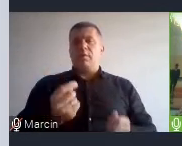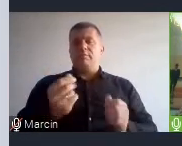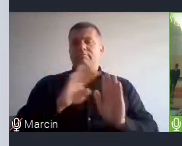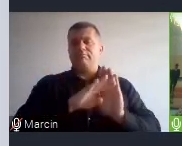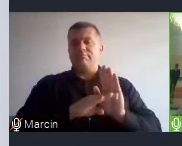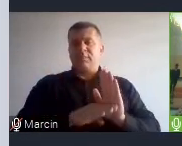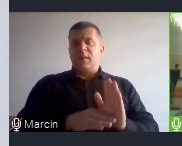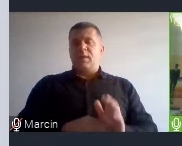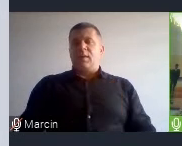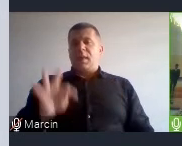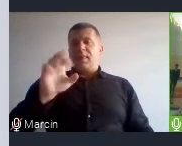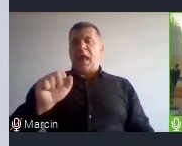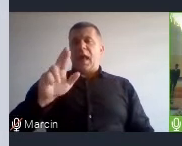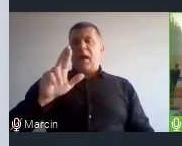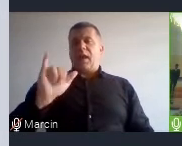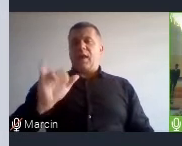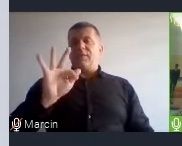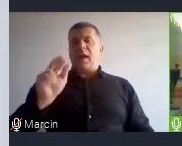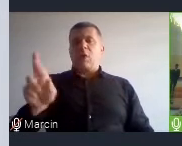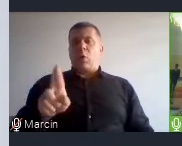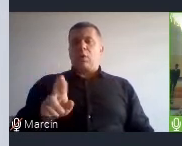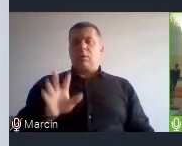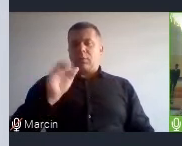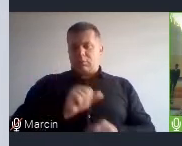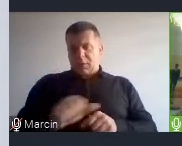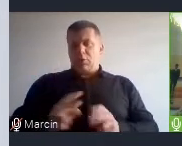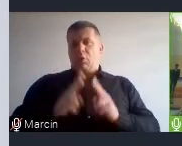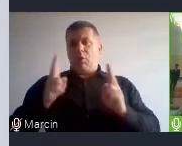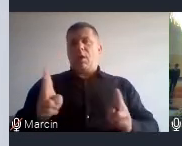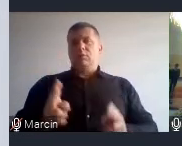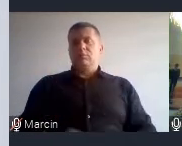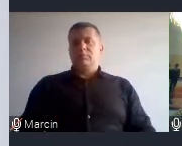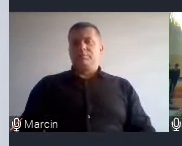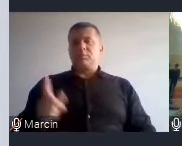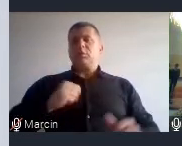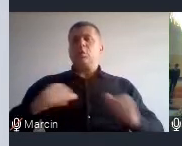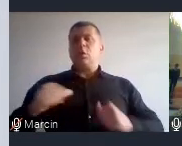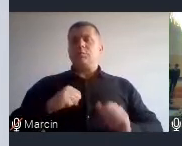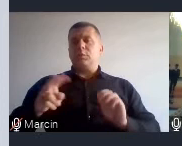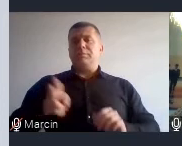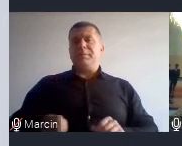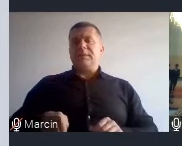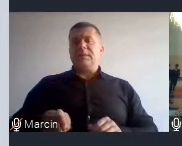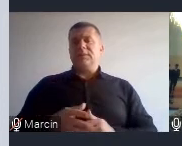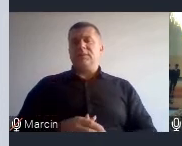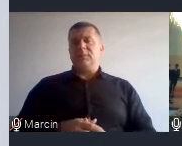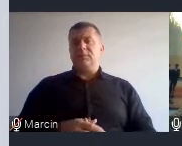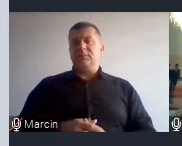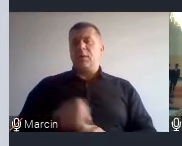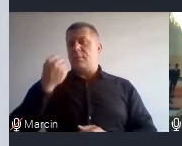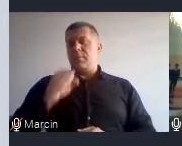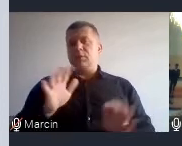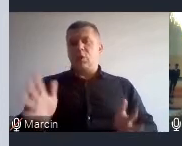Taryfikator jest określony przez rozporządzenie Ministra i bardzo łatwy do znalezienia.